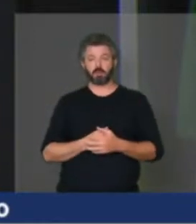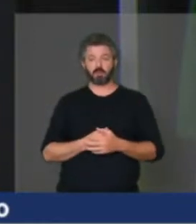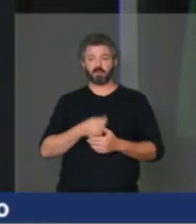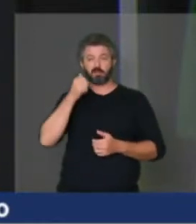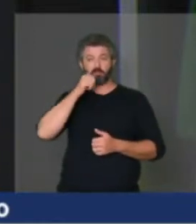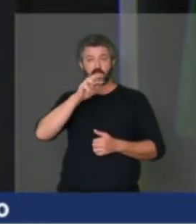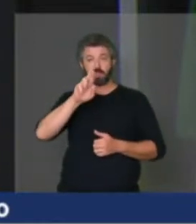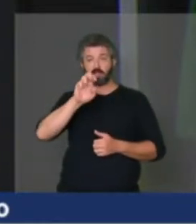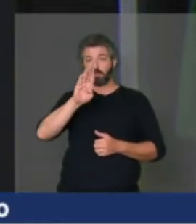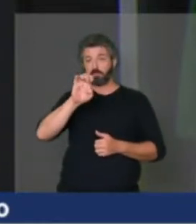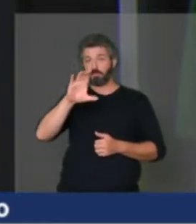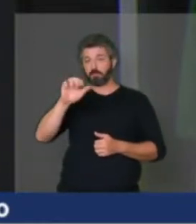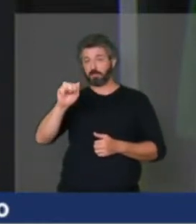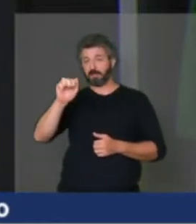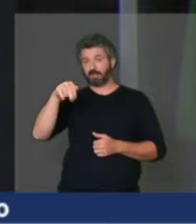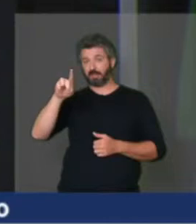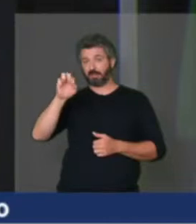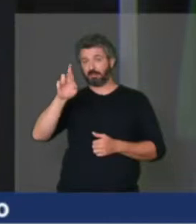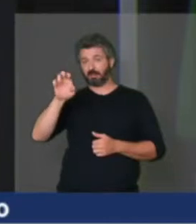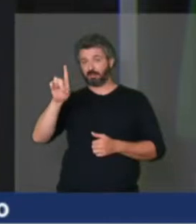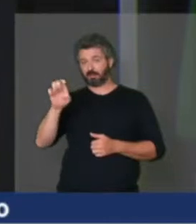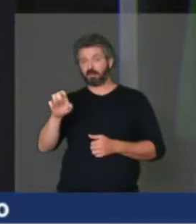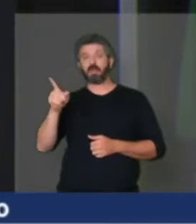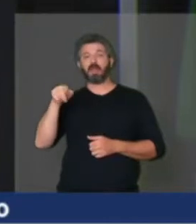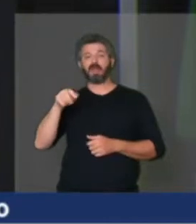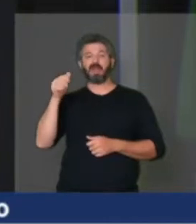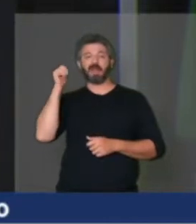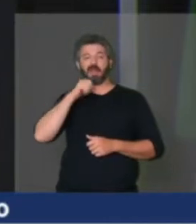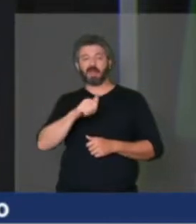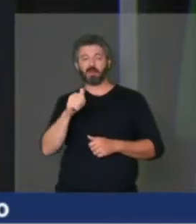ARTÍSTICA FOI A PRIMEIRA MULHER BRASILEIRA A SUBIR DUAS VEZES NO PÓDIO EM UMA MESMA OLIMPÍADA, OURO NO SALTO E